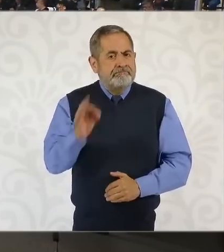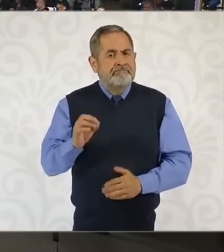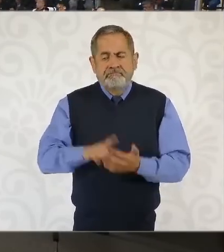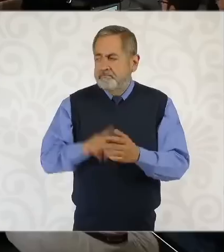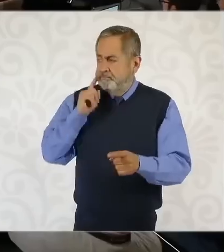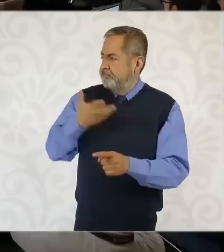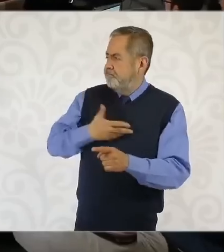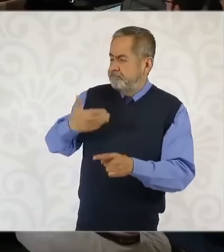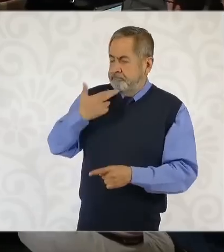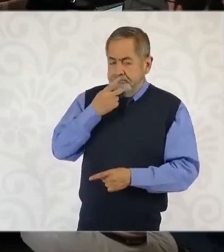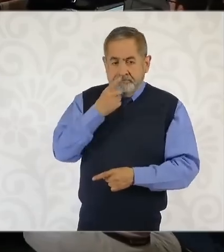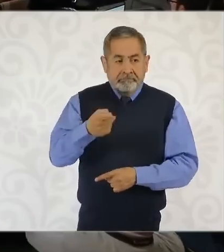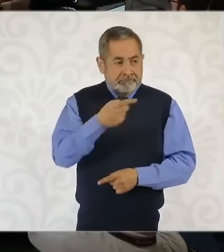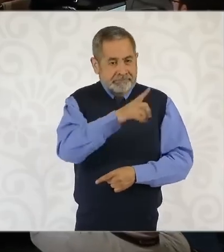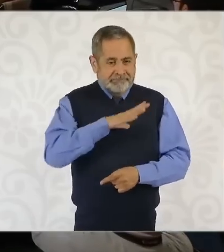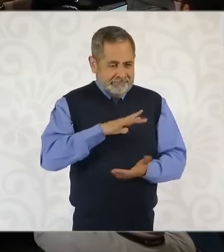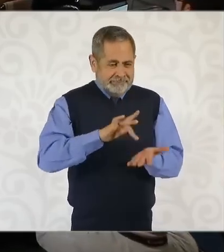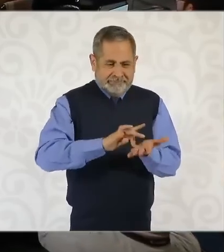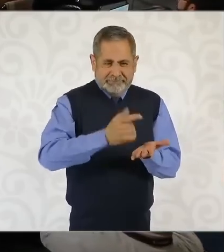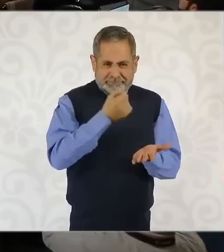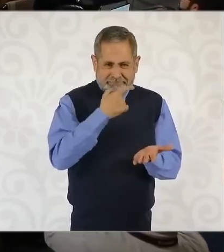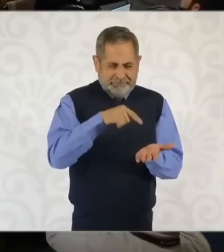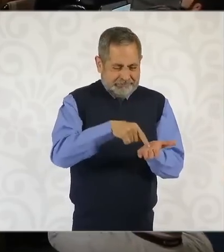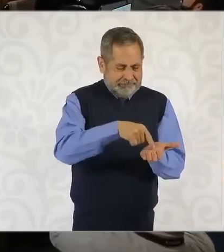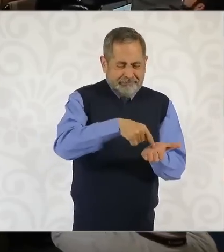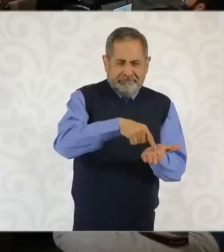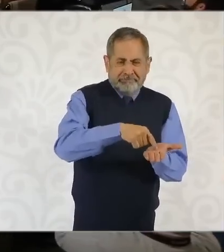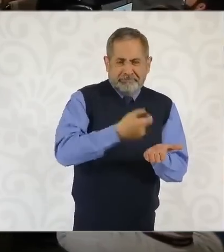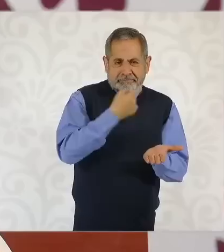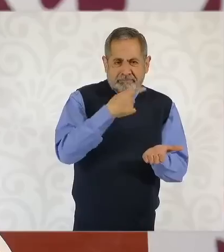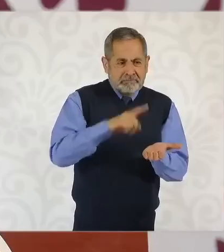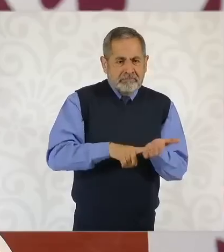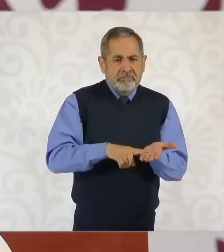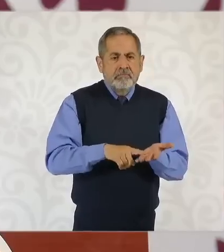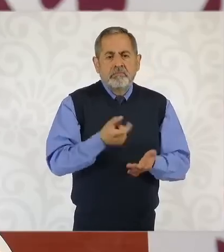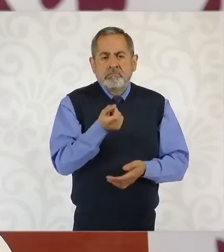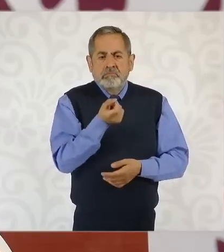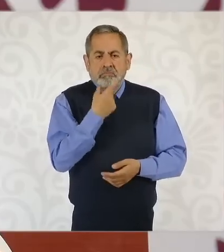hay un fármaco que es un opiaceo de consumo oral que se llama oxicodona